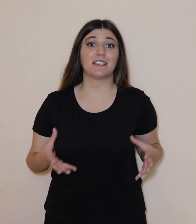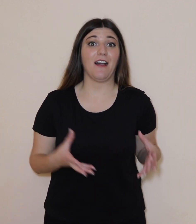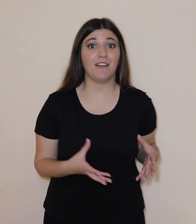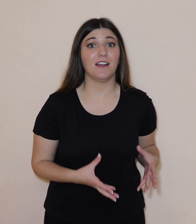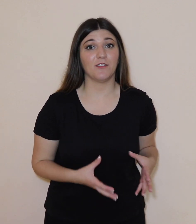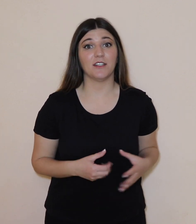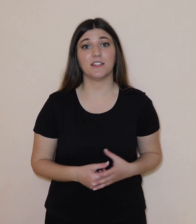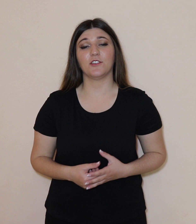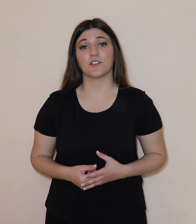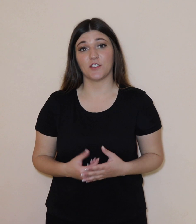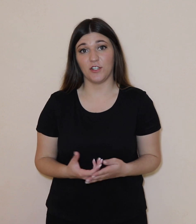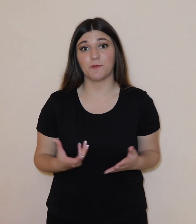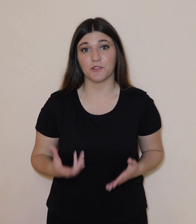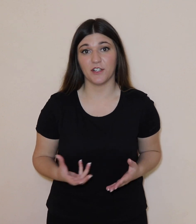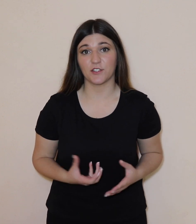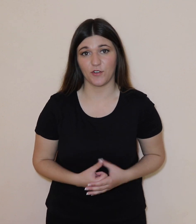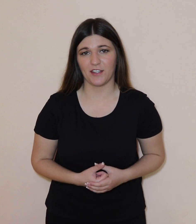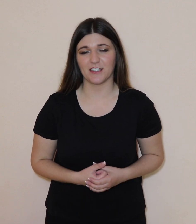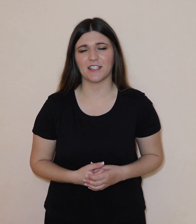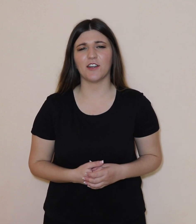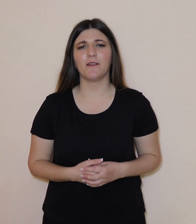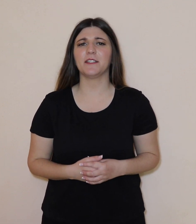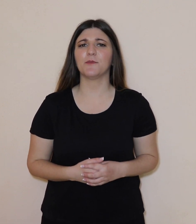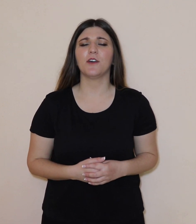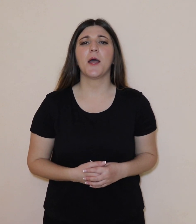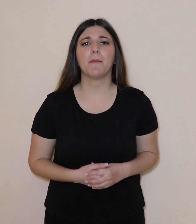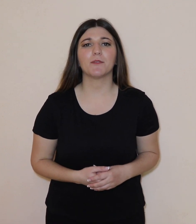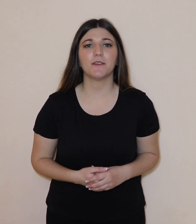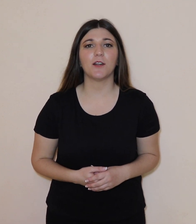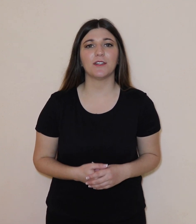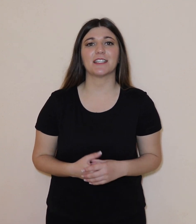hablan la lengua de signos, que son las personas sordas. Así que ahora mismo vamos a ver algunas